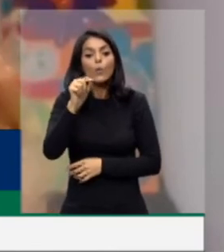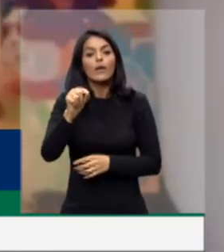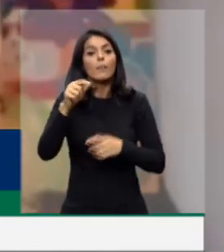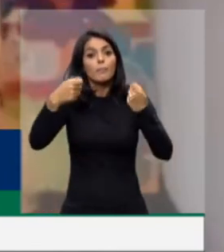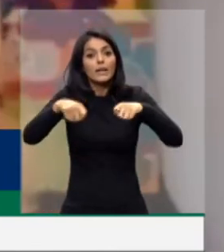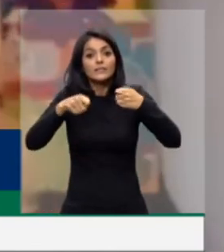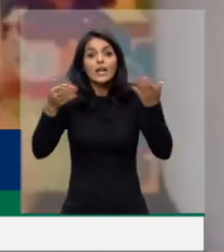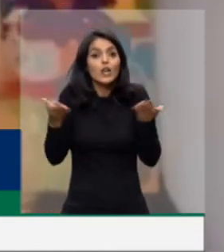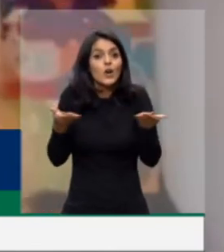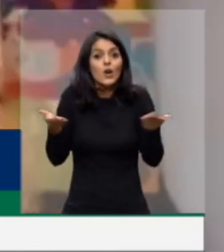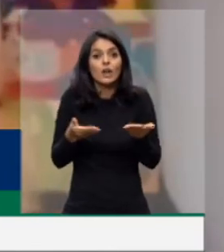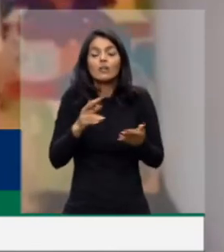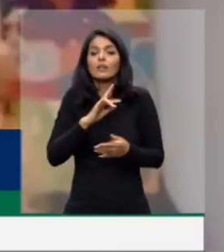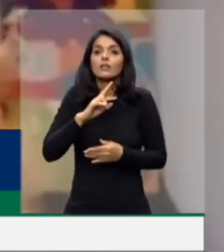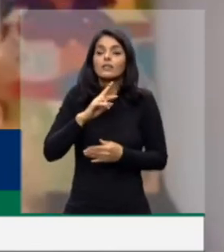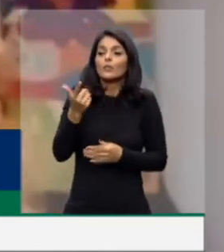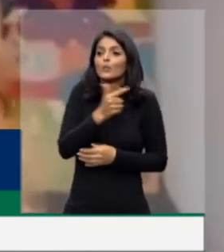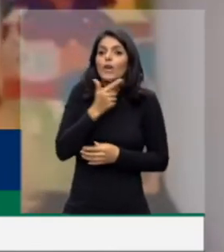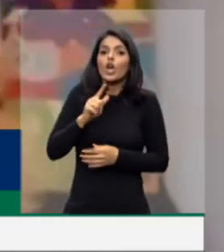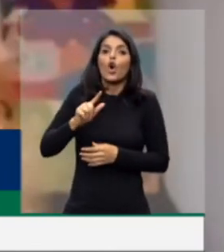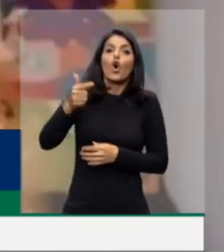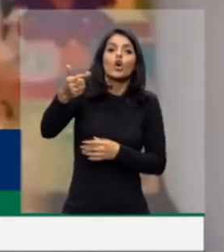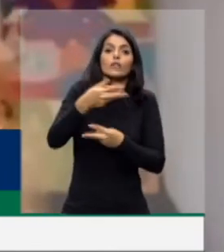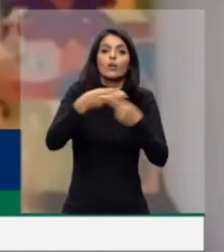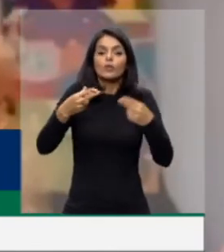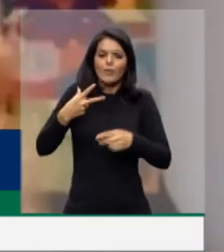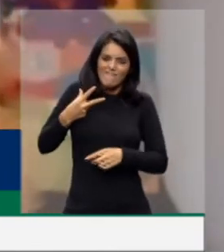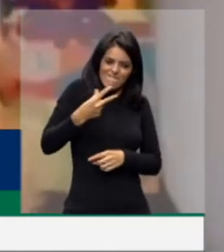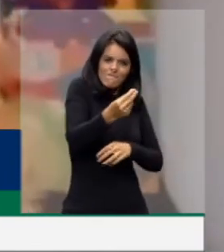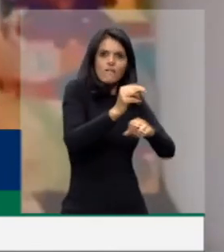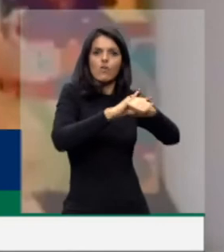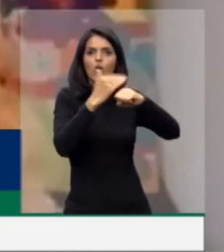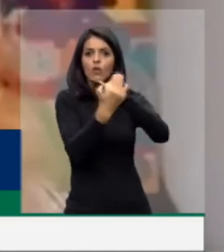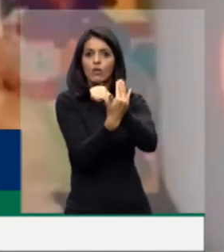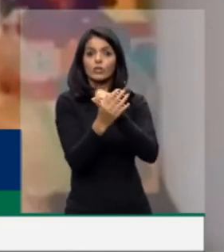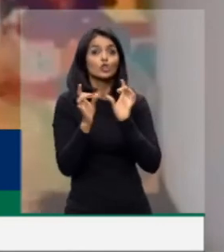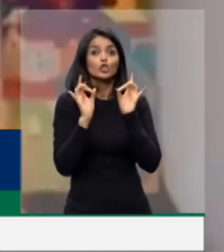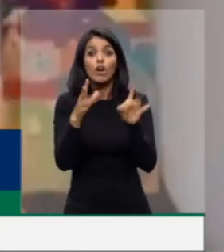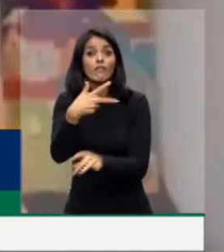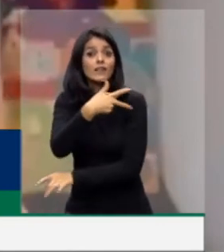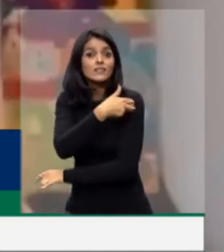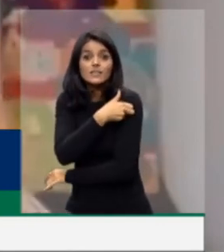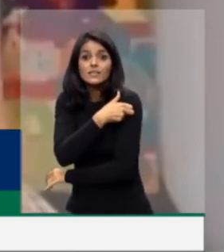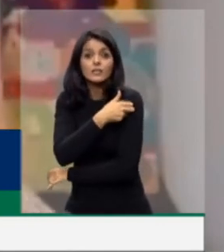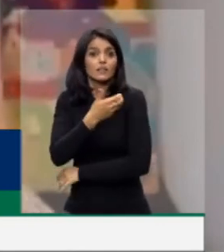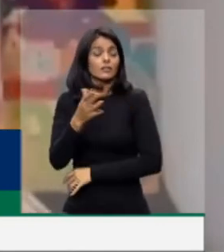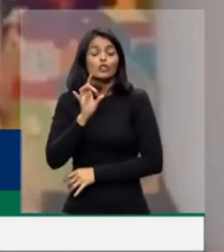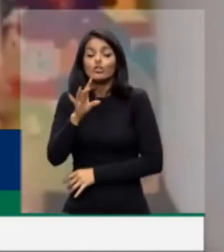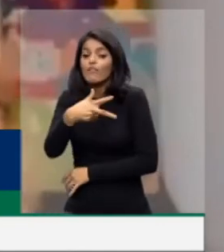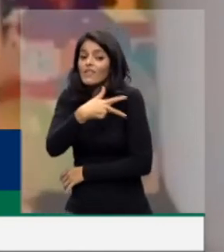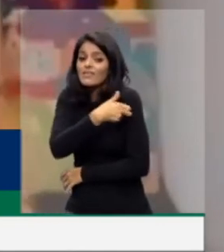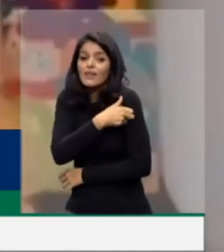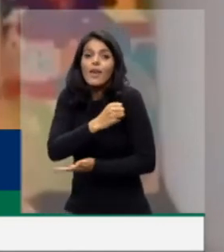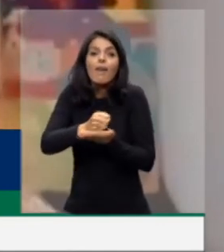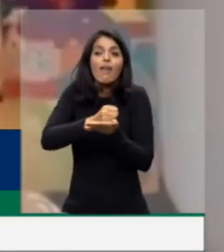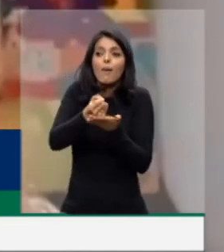GARANTIR A VACINA PARA TODOS E TODAS, TODA POPULAÇÃO BRASILEIRA. É ISSO QUE NÓS PRECISAMOS FAZER, NÓS NÃO TEMOS OUTRAS ARMAS PARA ENFRENTAR O CORONAVÍRUS, QUE